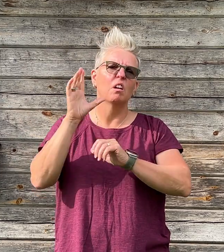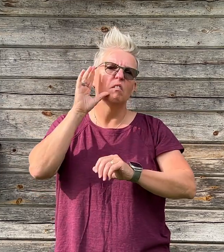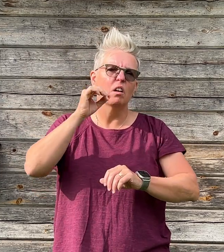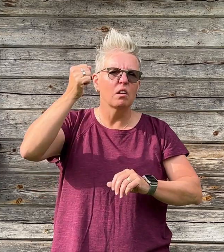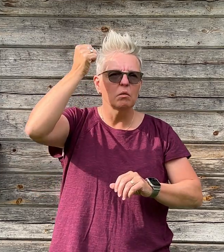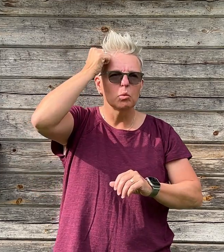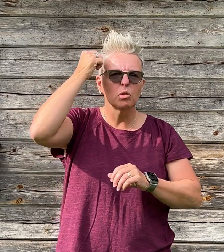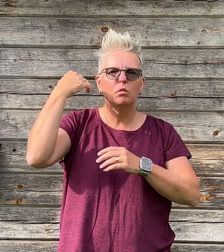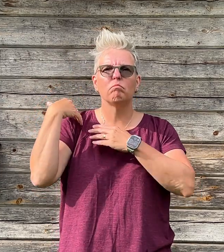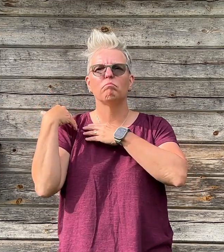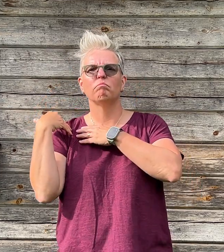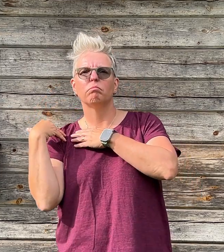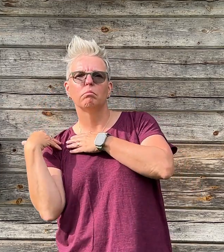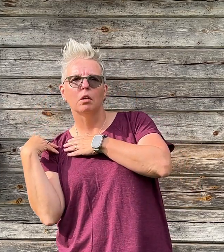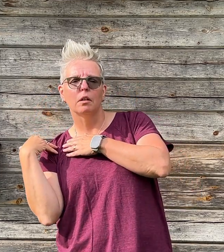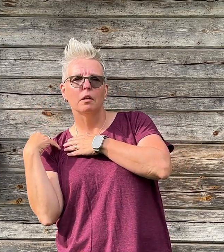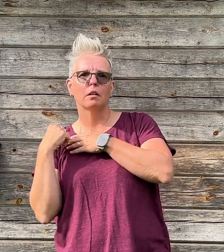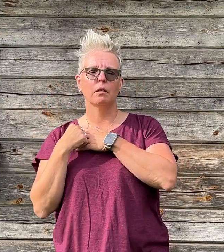Painaako vanhojen muistojen taakka?